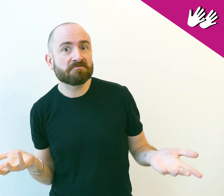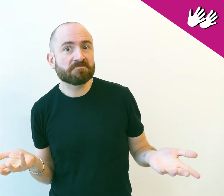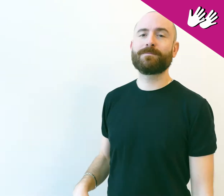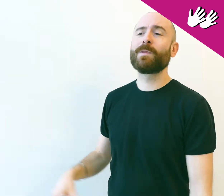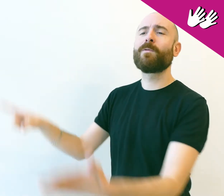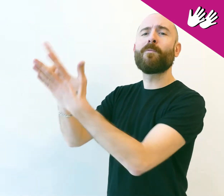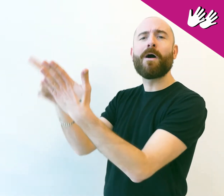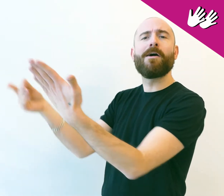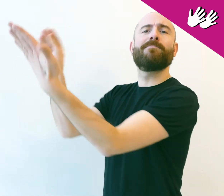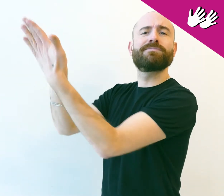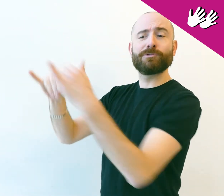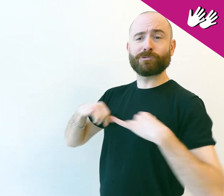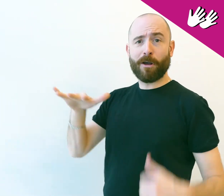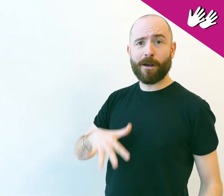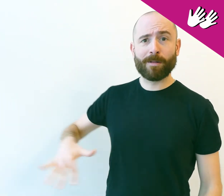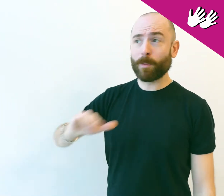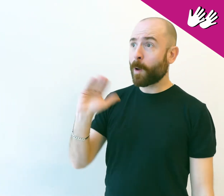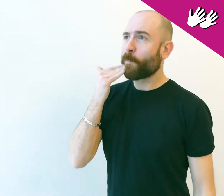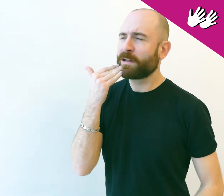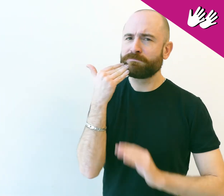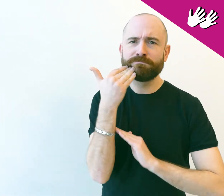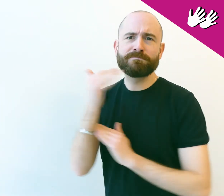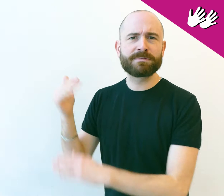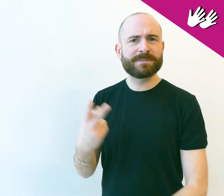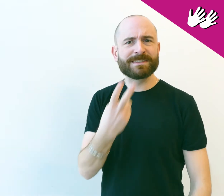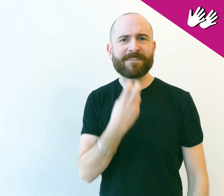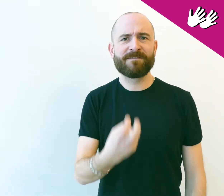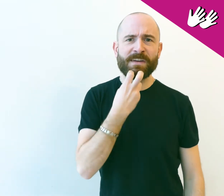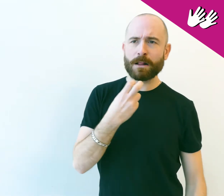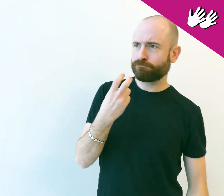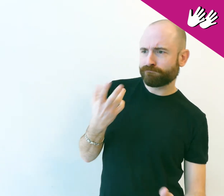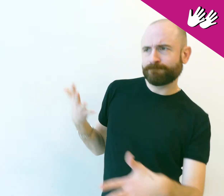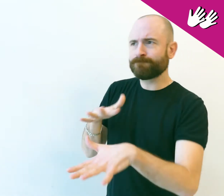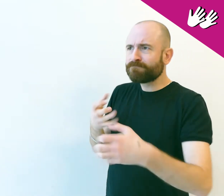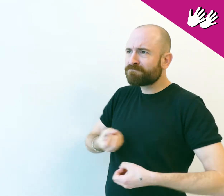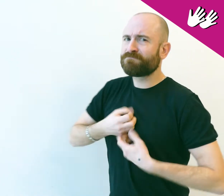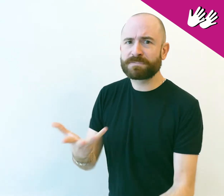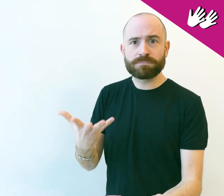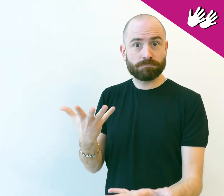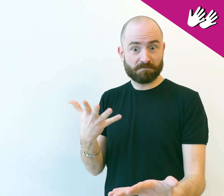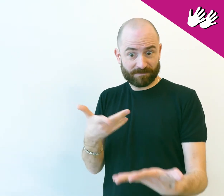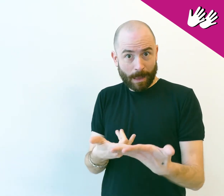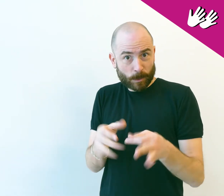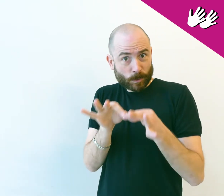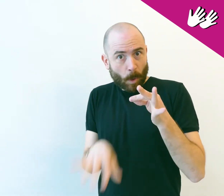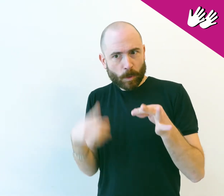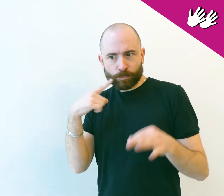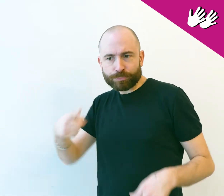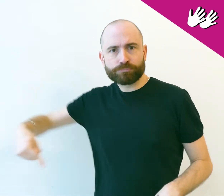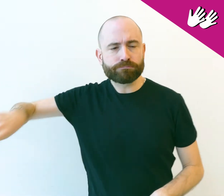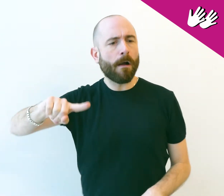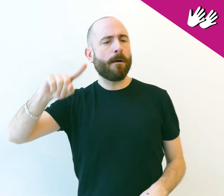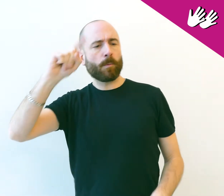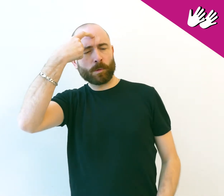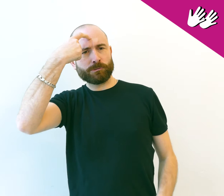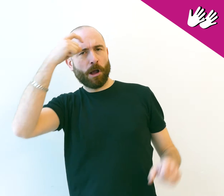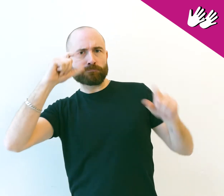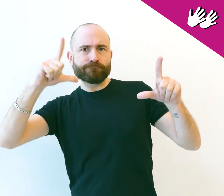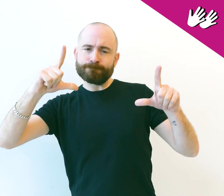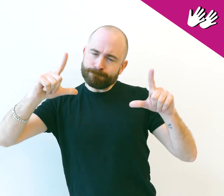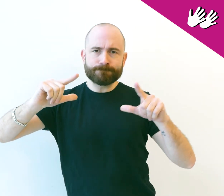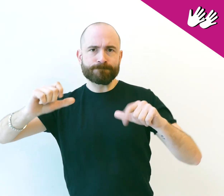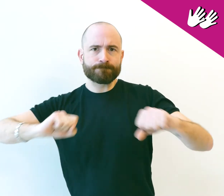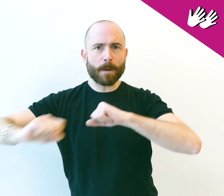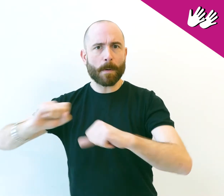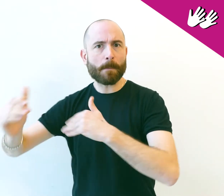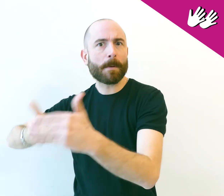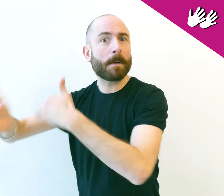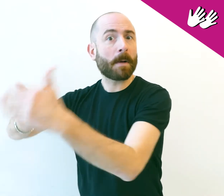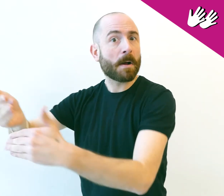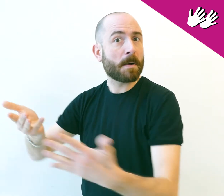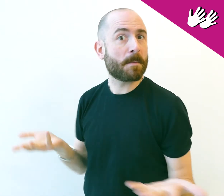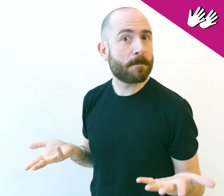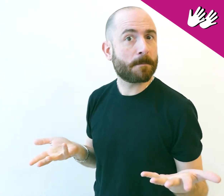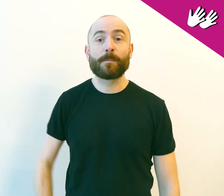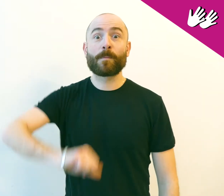La désobéissance civile de la jeunesse est-elle la solution pour éveiller les consciences ?